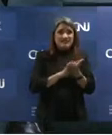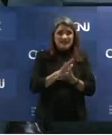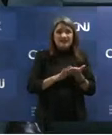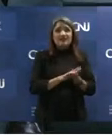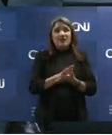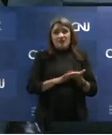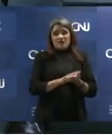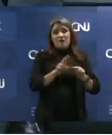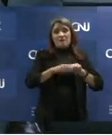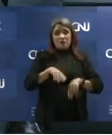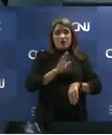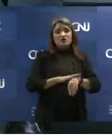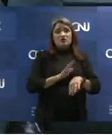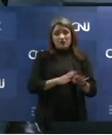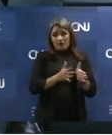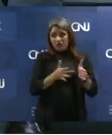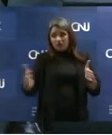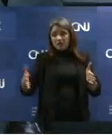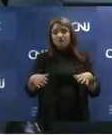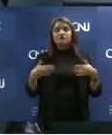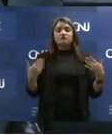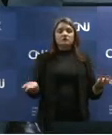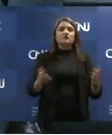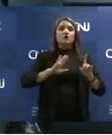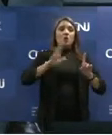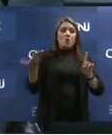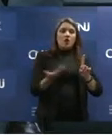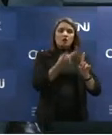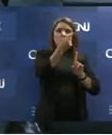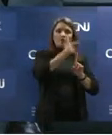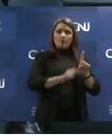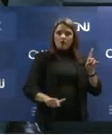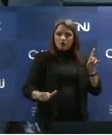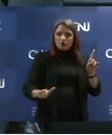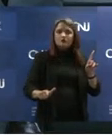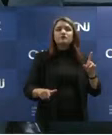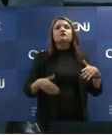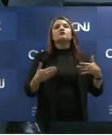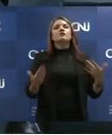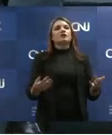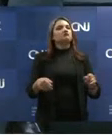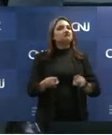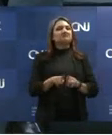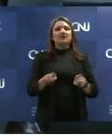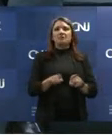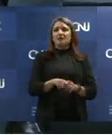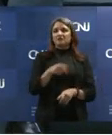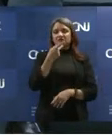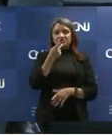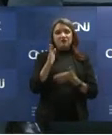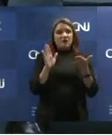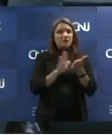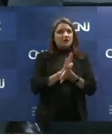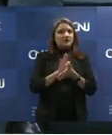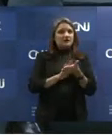Absolvido, o réu daquela resposta jurisdicional também não manifestou e resignação o órgão acusador.